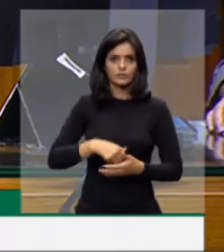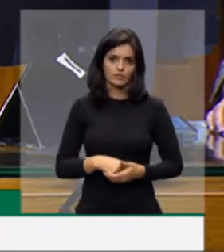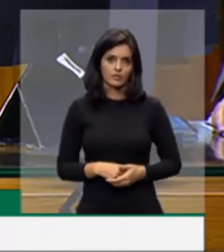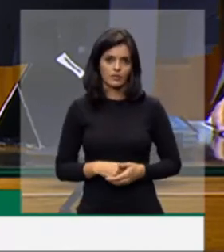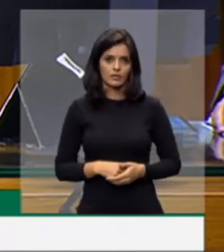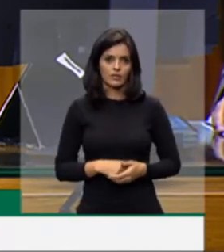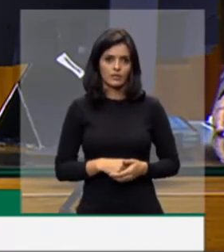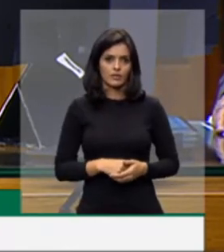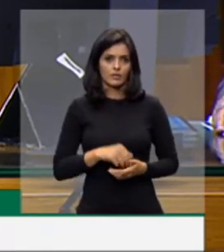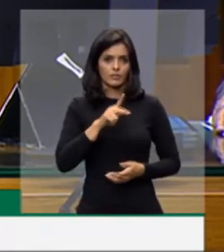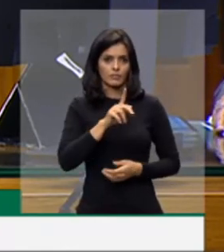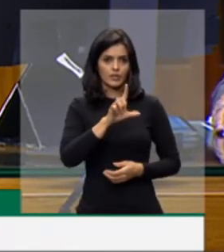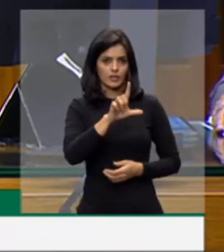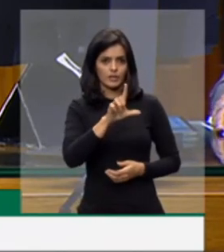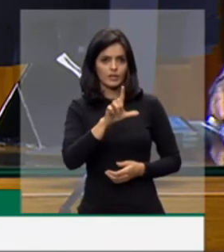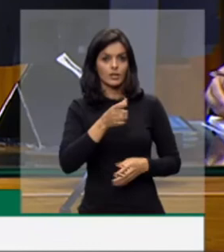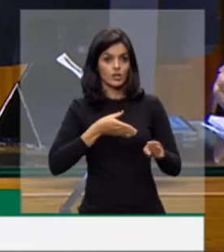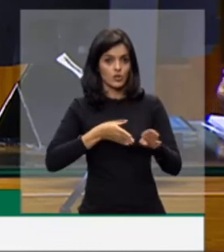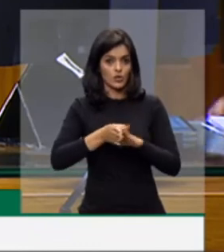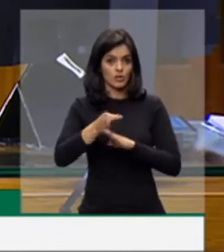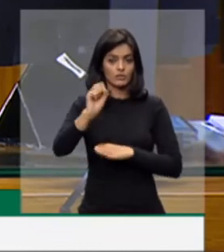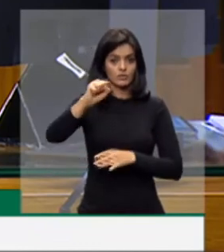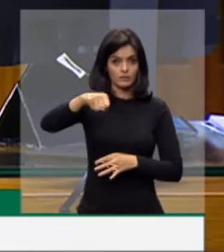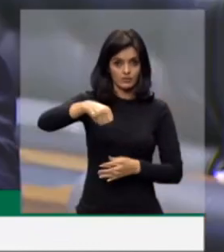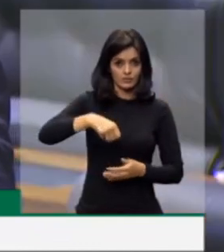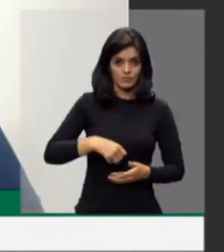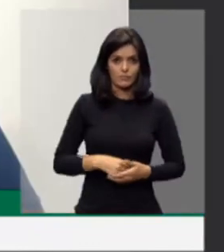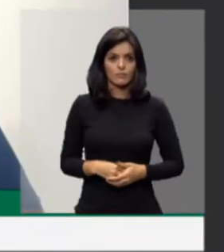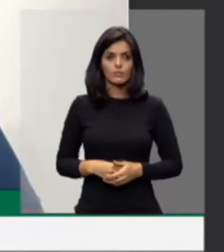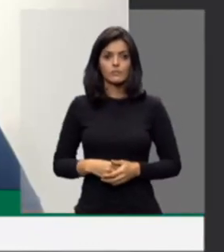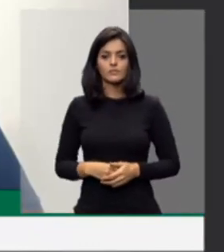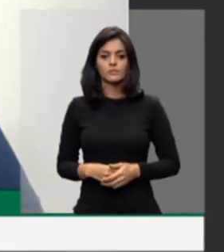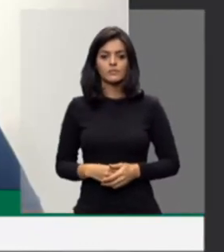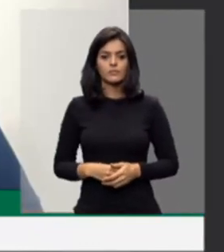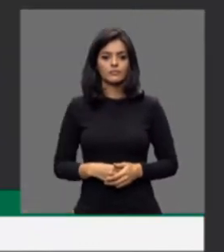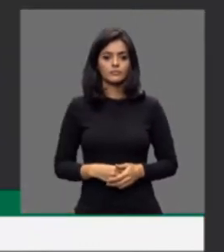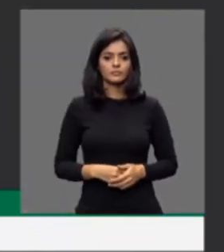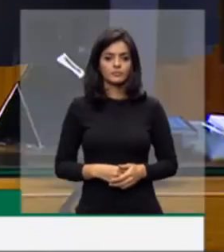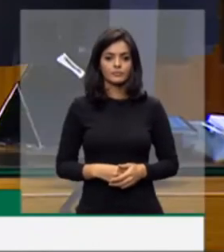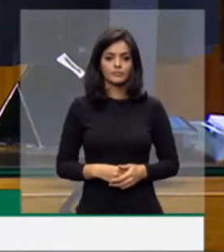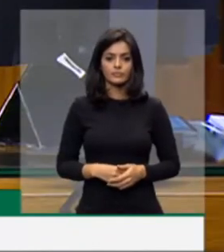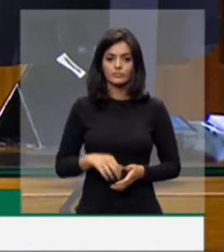[PRESIDENTE]: P L? PP? -- [DEPUTADO]: PRESIDENTE, O... -- [DEPUTADO]: O PP VOTA SIM, SENHOR